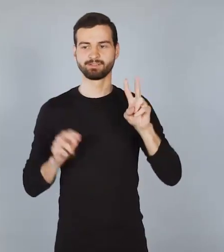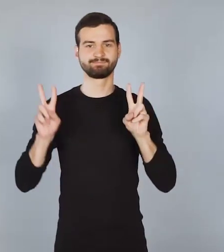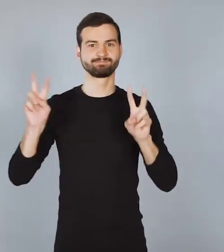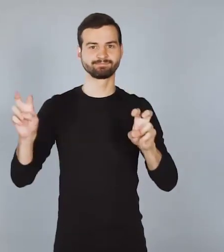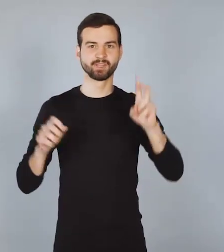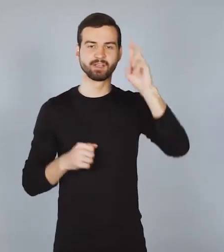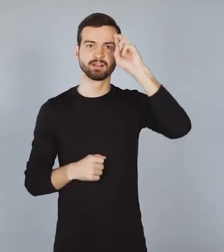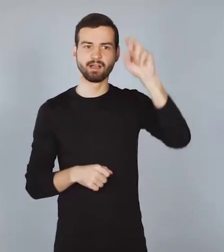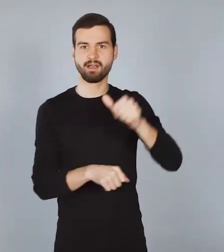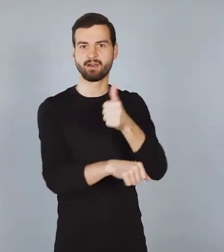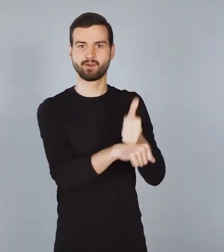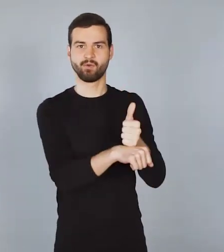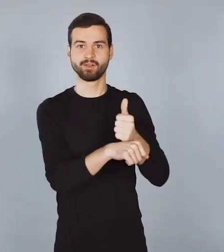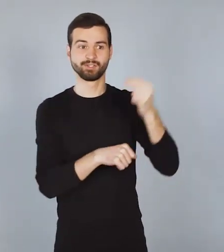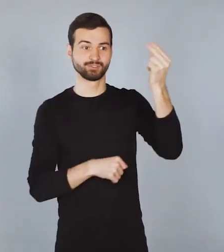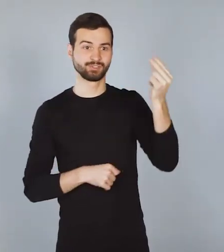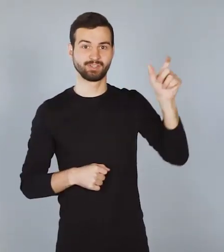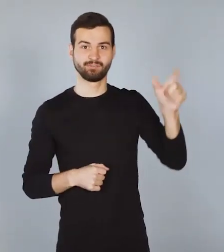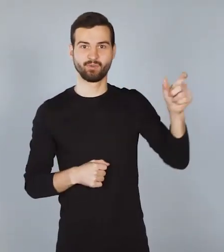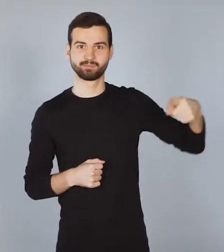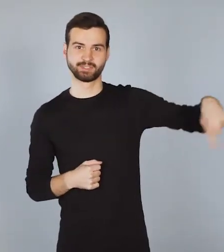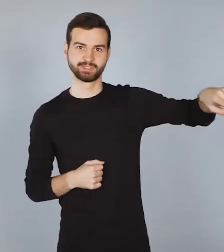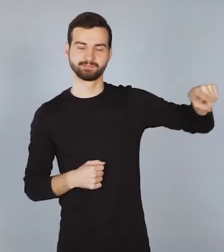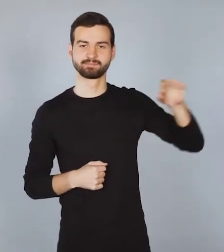«Король живописцев